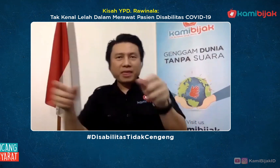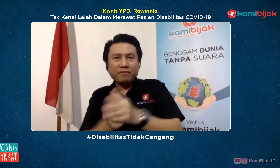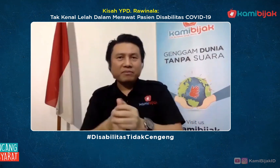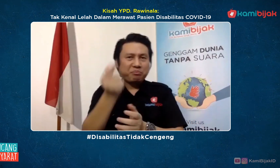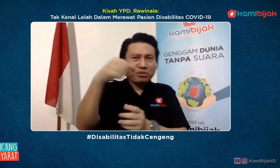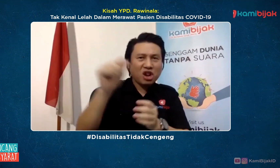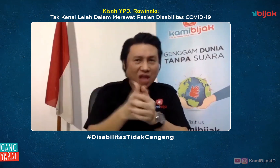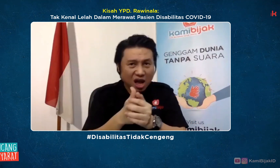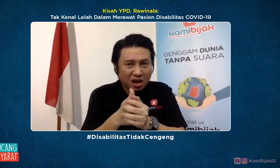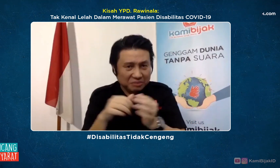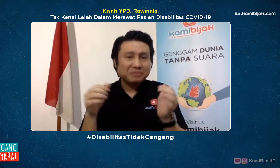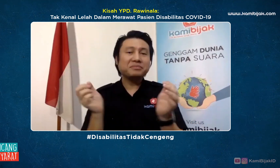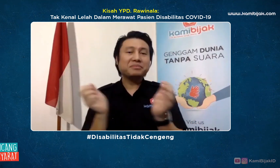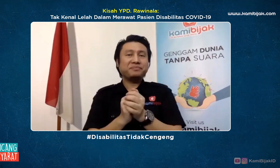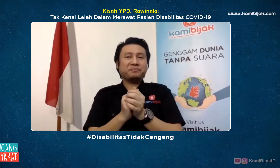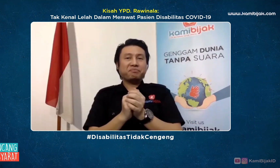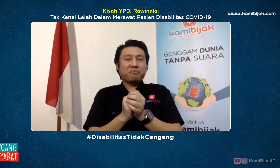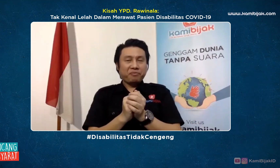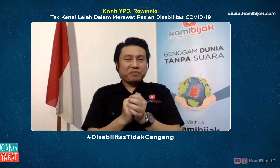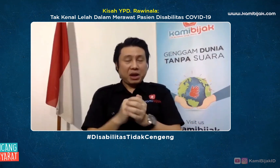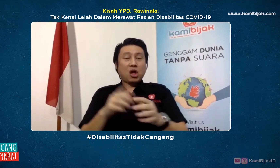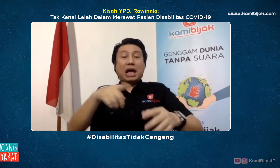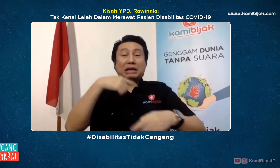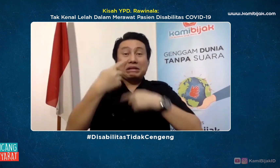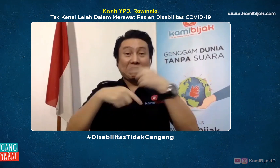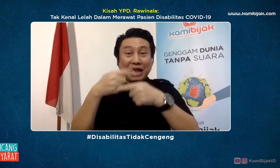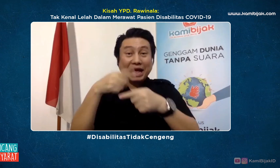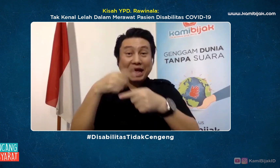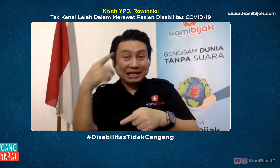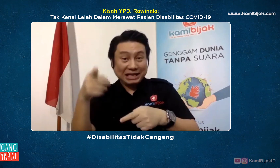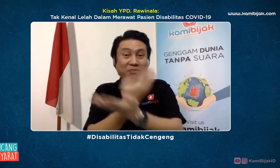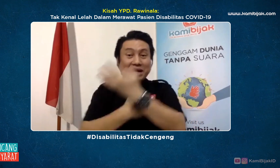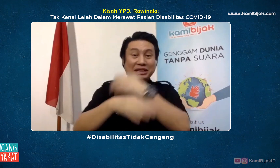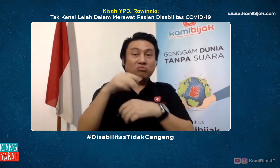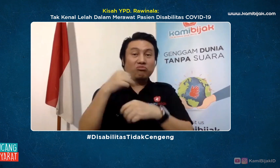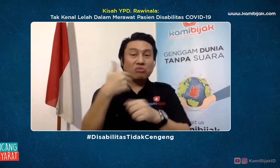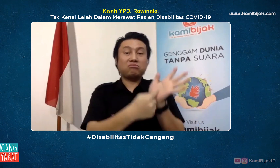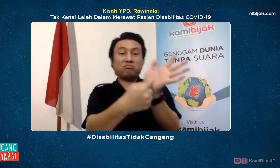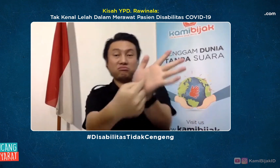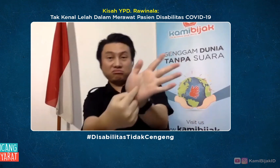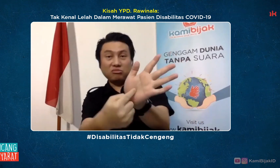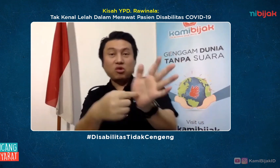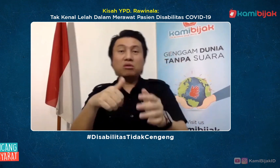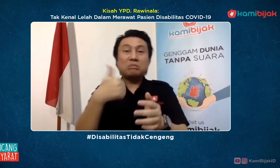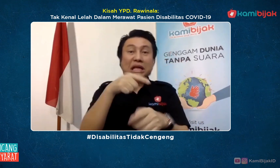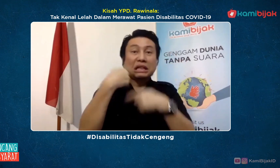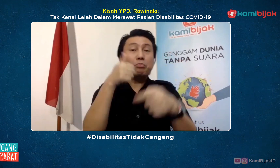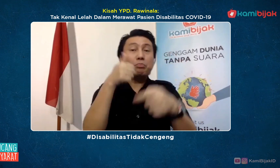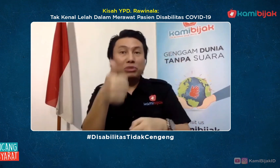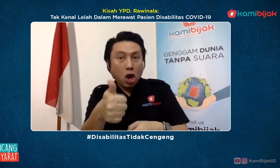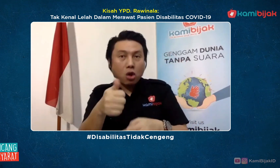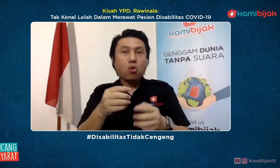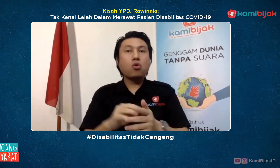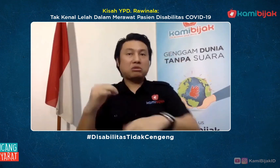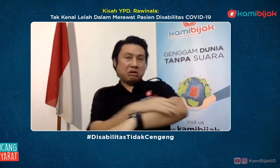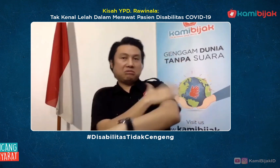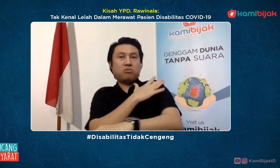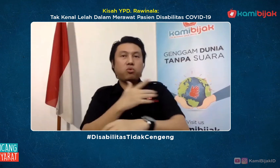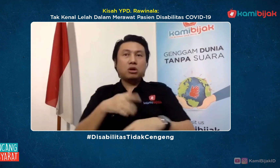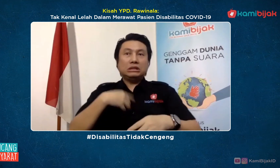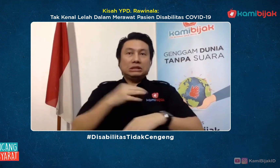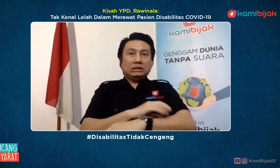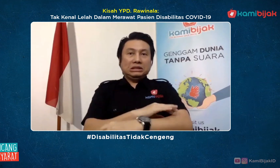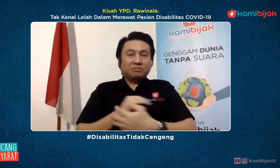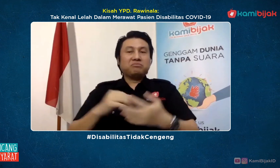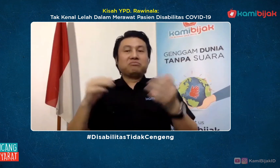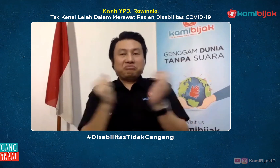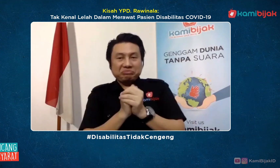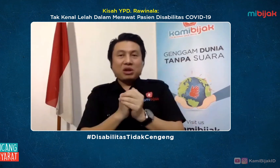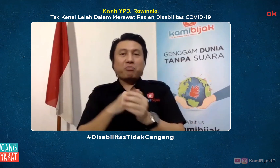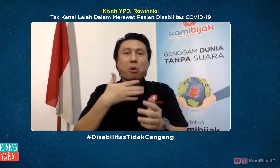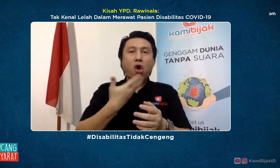Kisah teman Disabilitas tadi itu telah membuktikan contoh nyata.